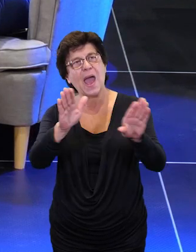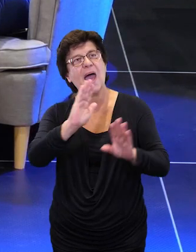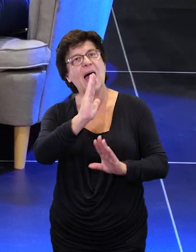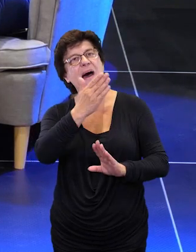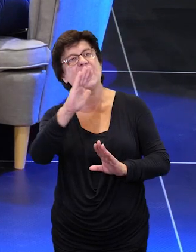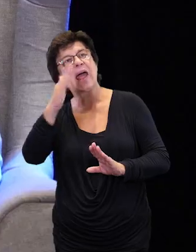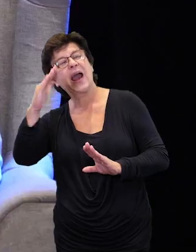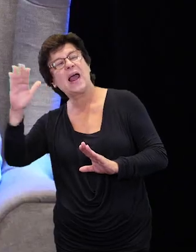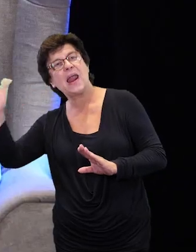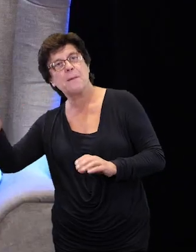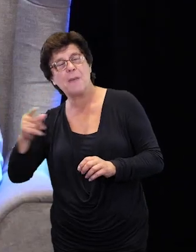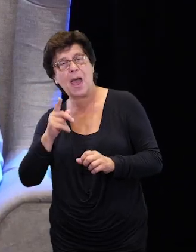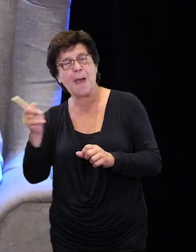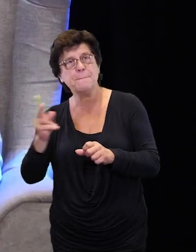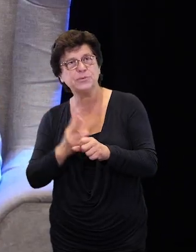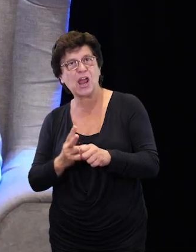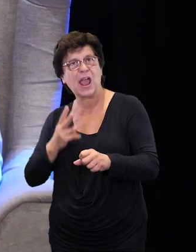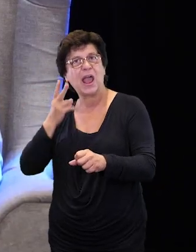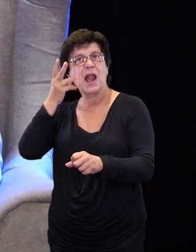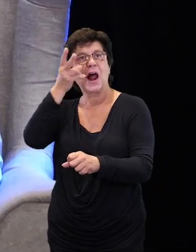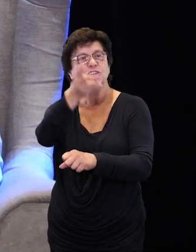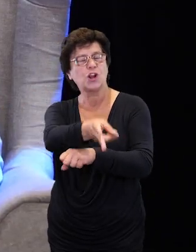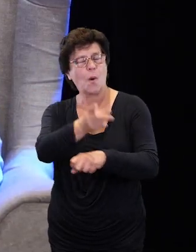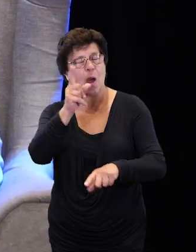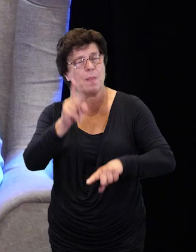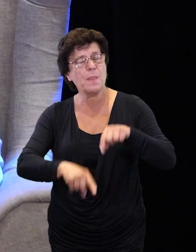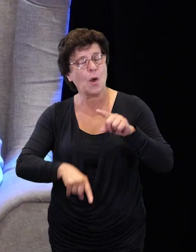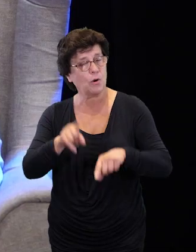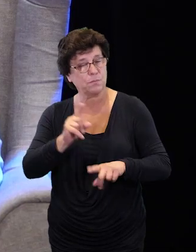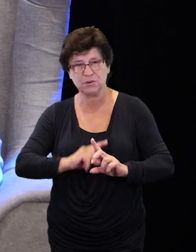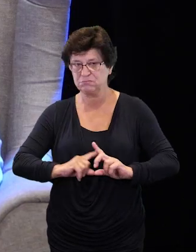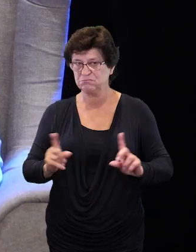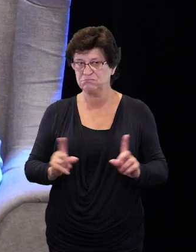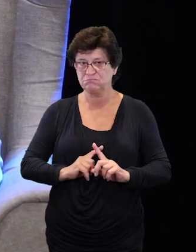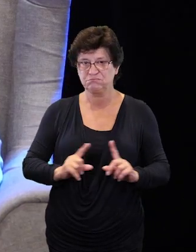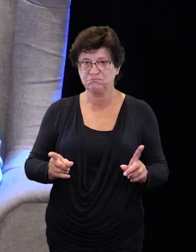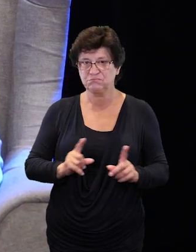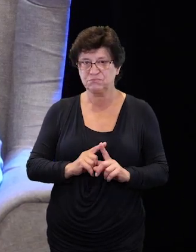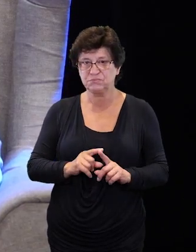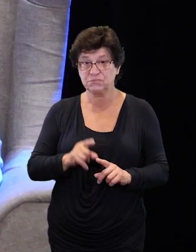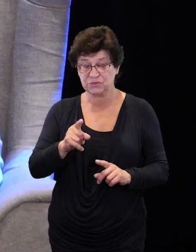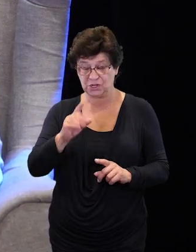która przekraczała te normy zawarte w ustawie. Więc to jest czwarta rzecz.